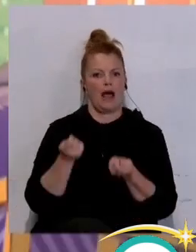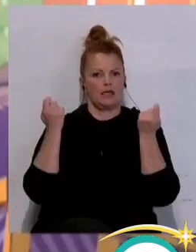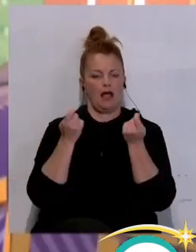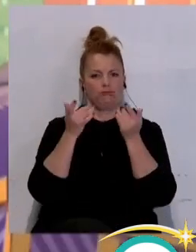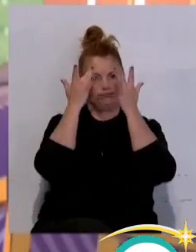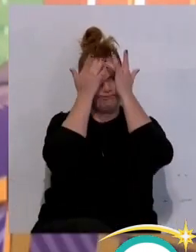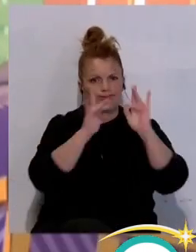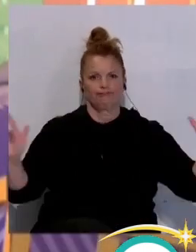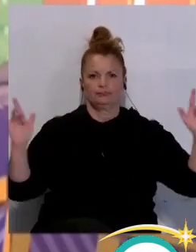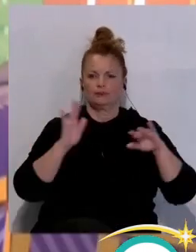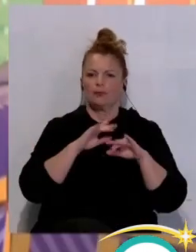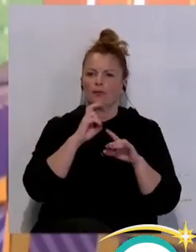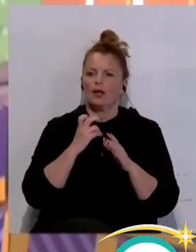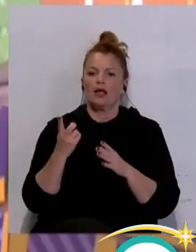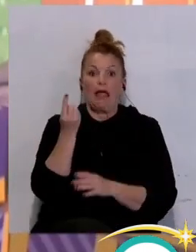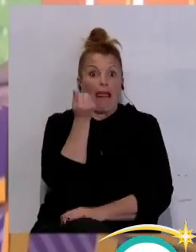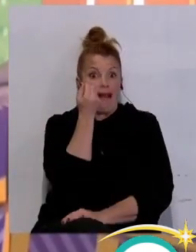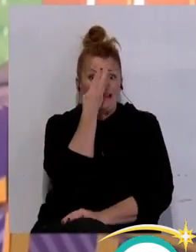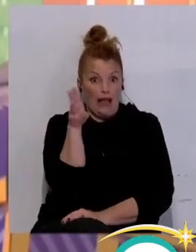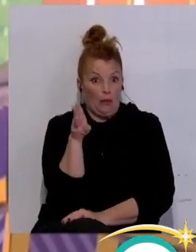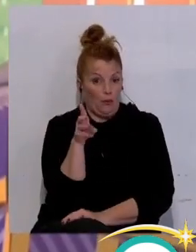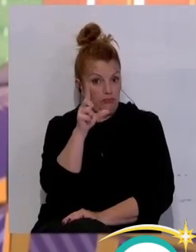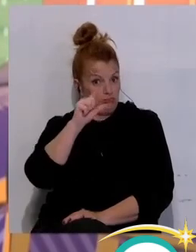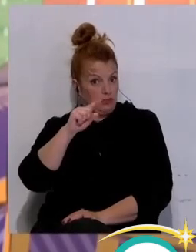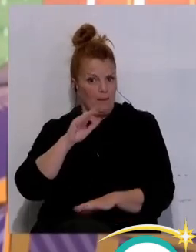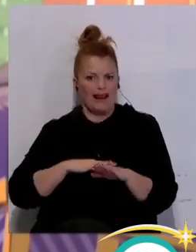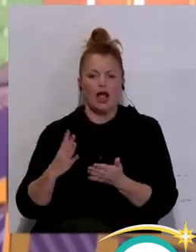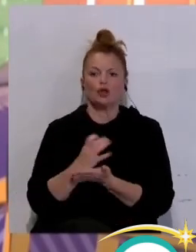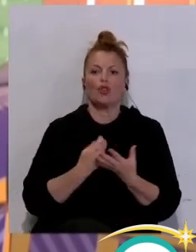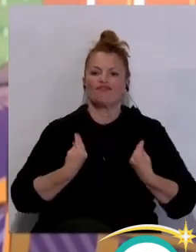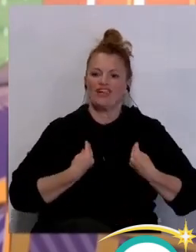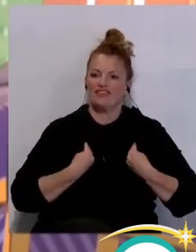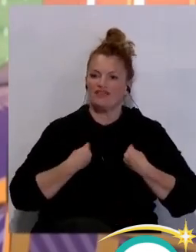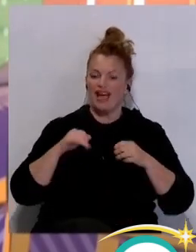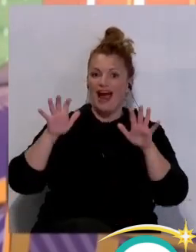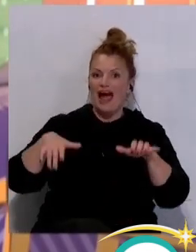por el insignificante precio de 3 para todos los residentes de cada y sub provincia puedan subir